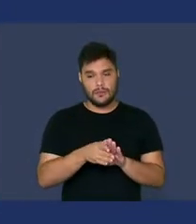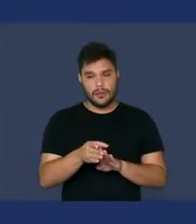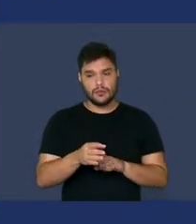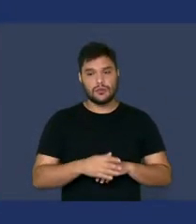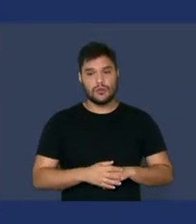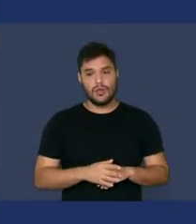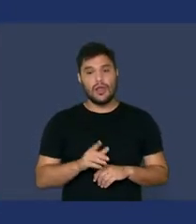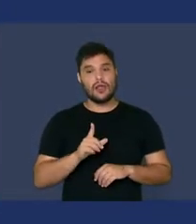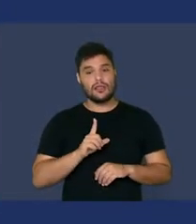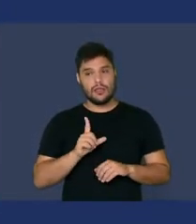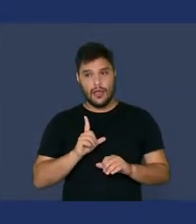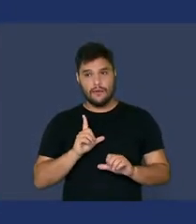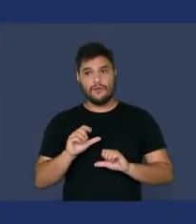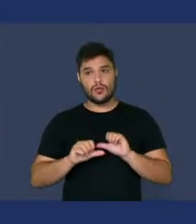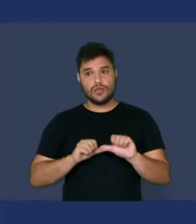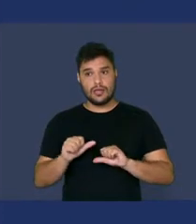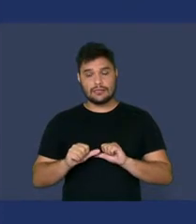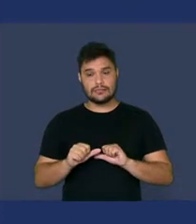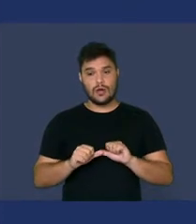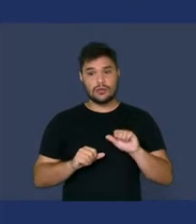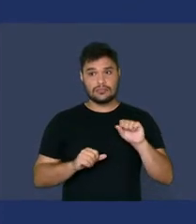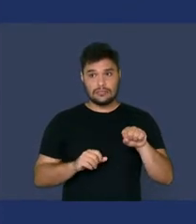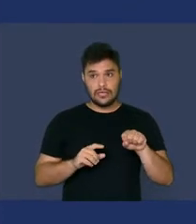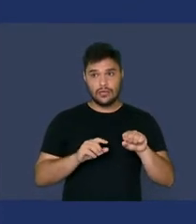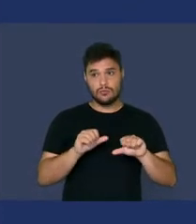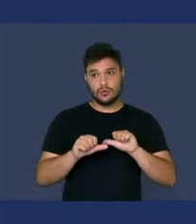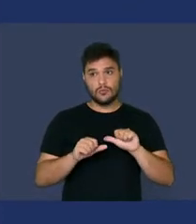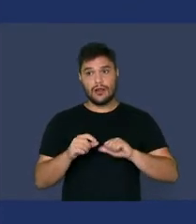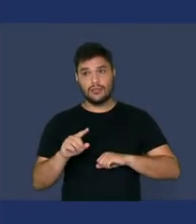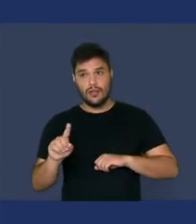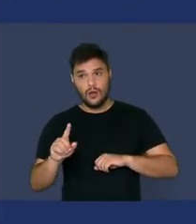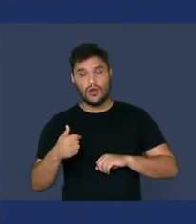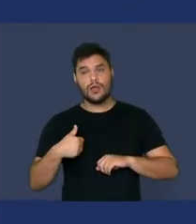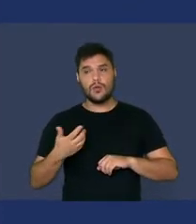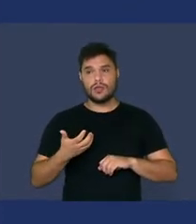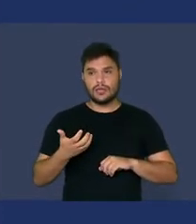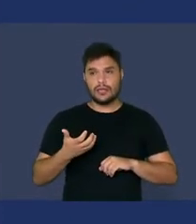DO NOVO. -- [DEPUTADO]: SÓ PARA REFORÇAR O ENCAMINHAMENTO, HOUVE ALTERAÇÃO DE SIM PARA